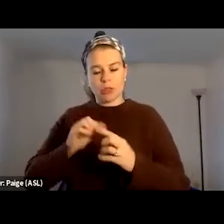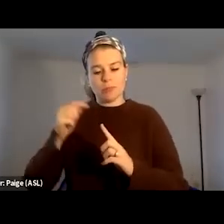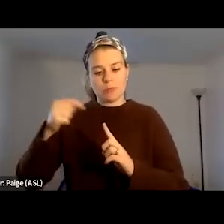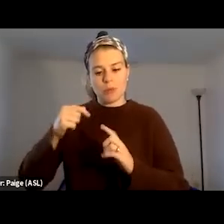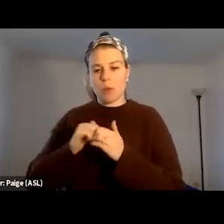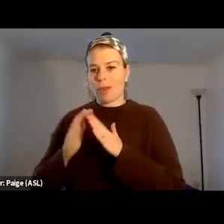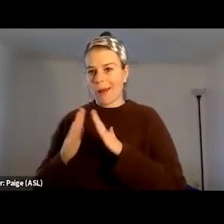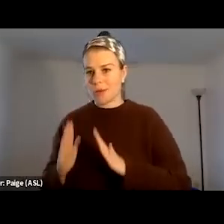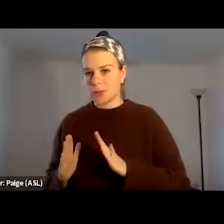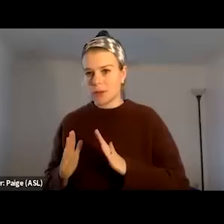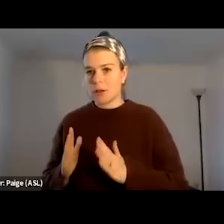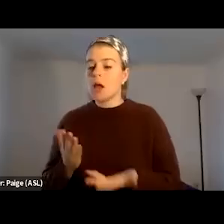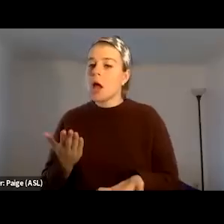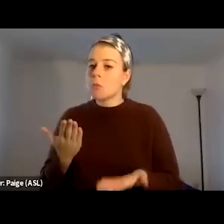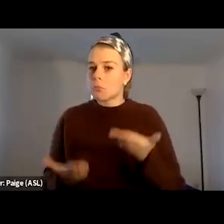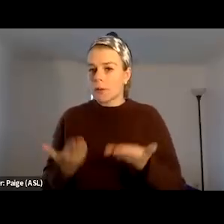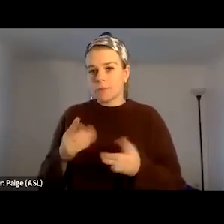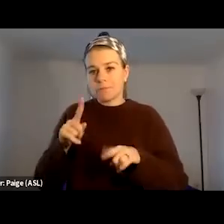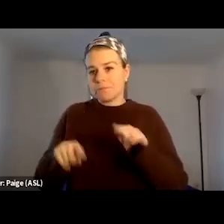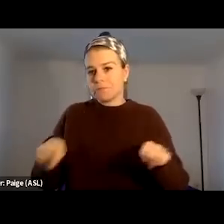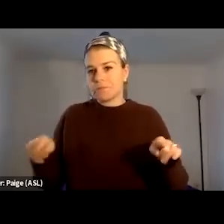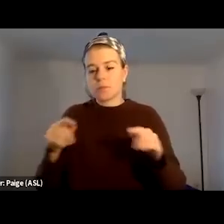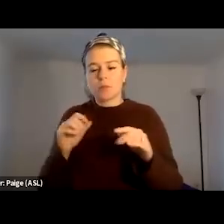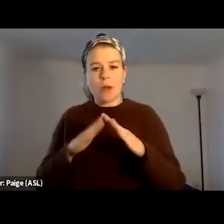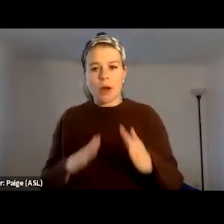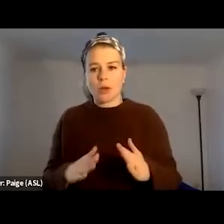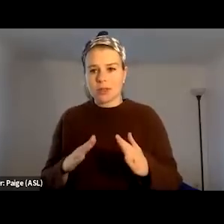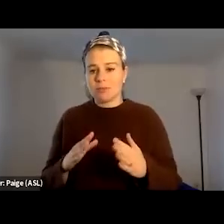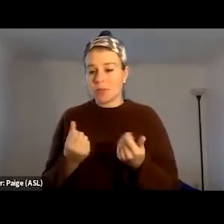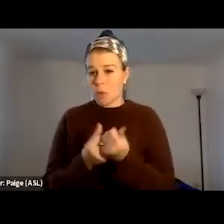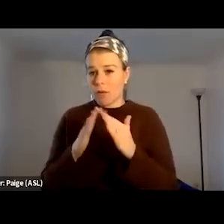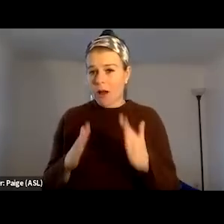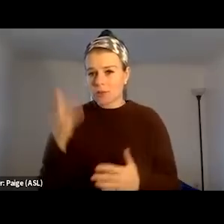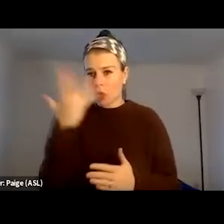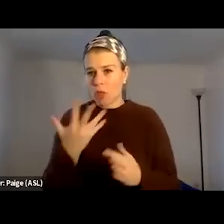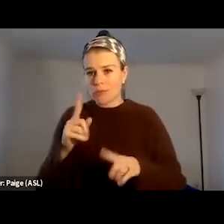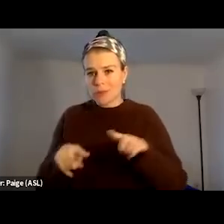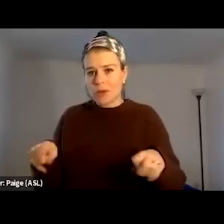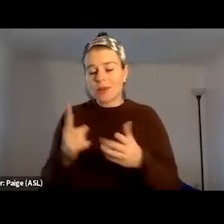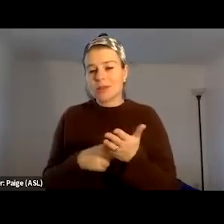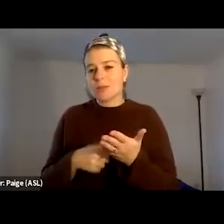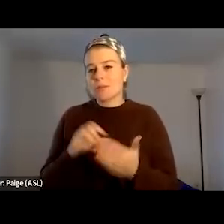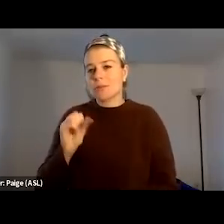Las personas pueden estar en una variedad de entornos de vivienda. La vivienda de apoyo puede verse de diferentes maneras. A veces es un sitio disperso donde pueden tener un vale